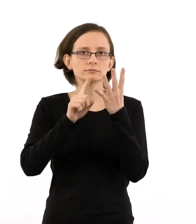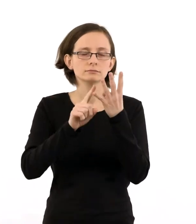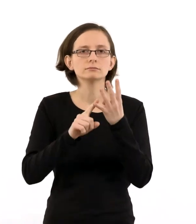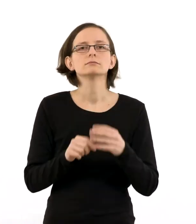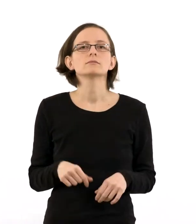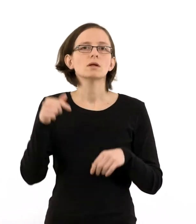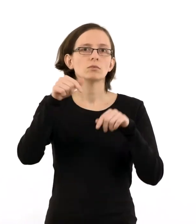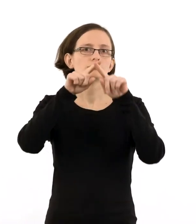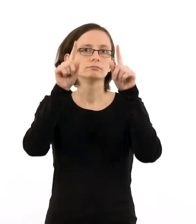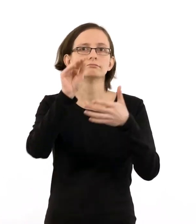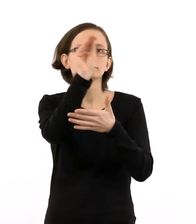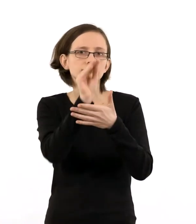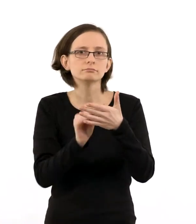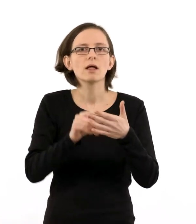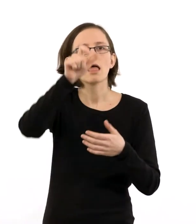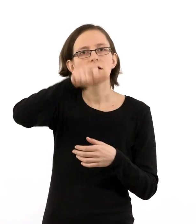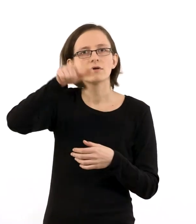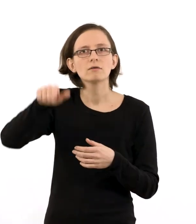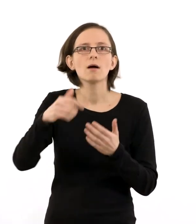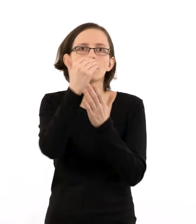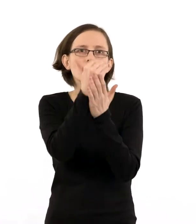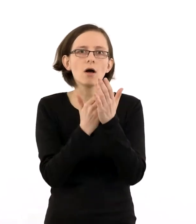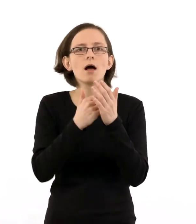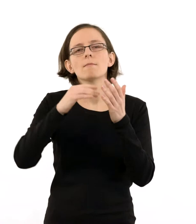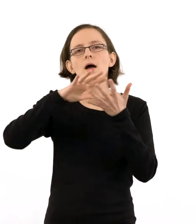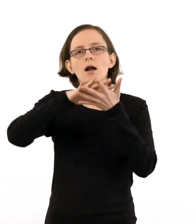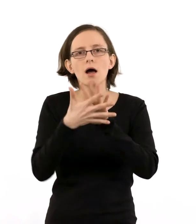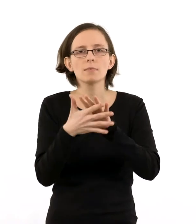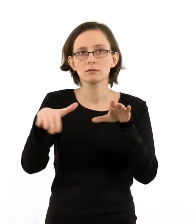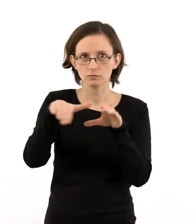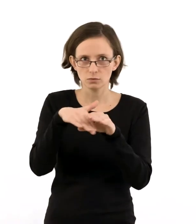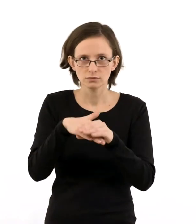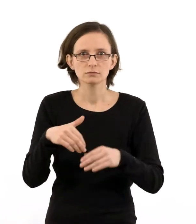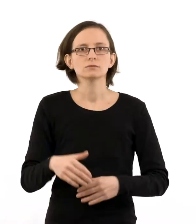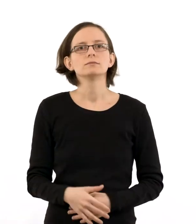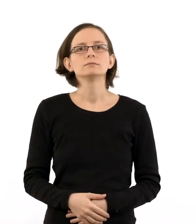4. zobowiązanie do opracowania indywidualnych programów rehabilitacji uczestników,